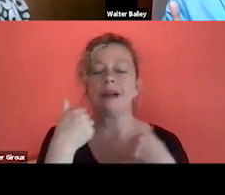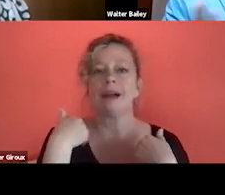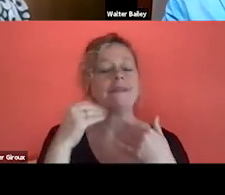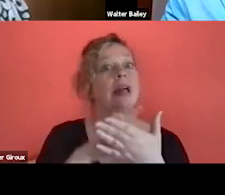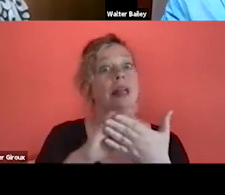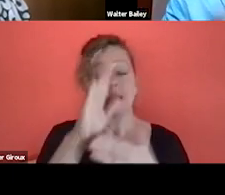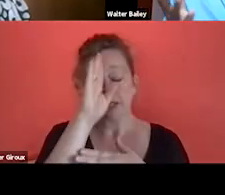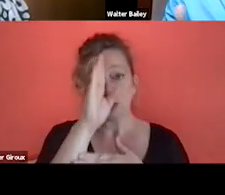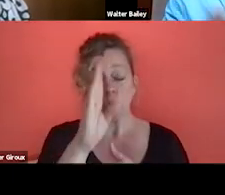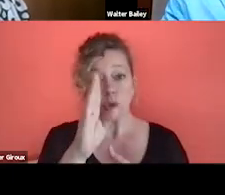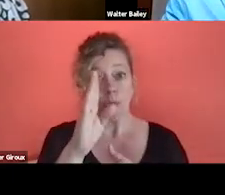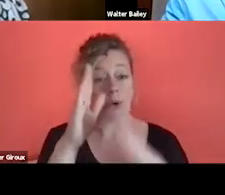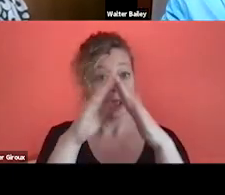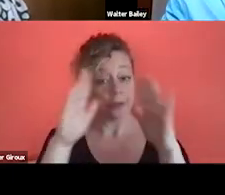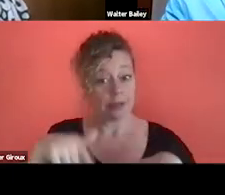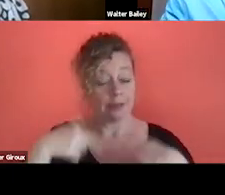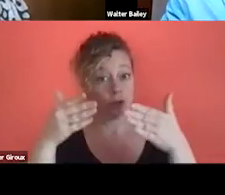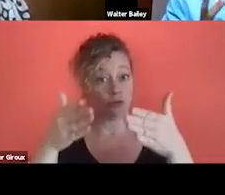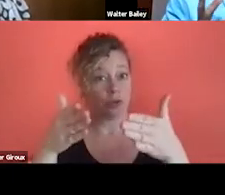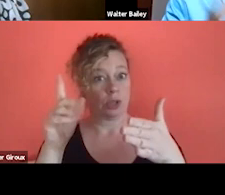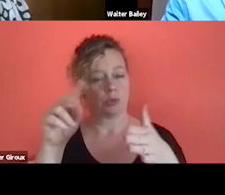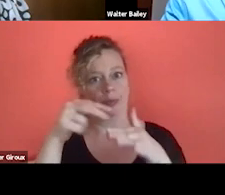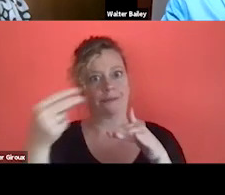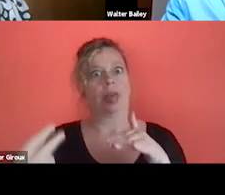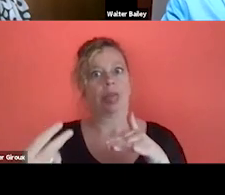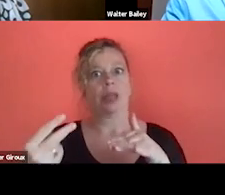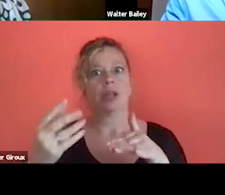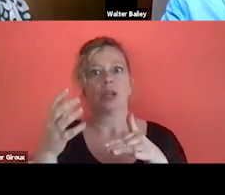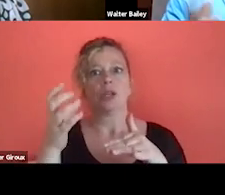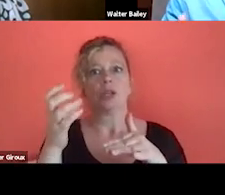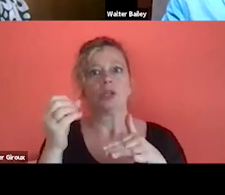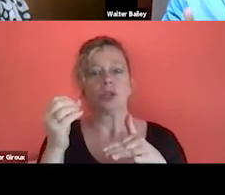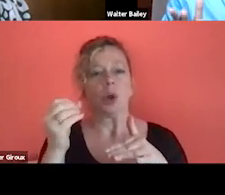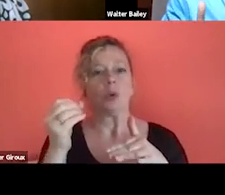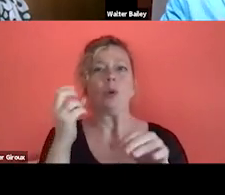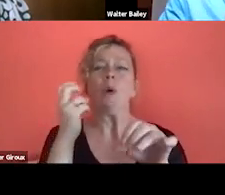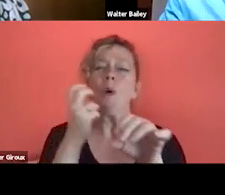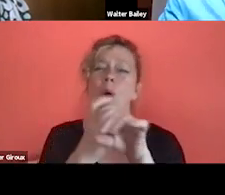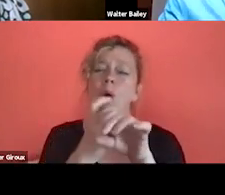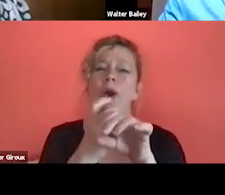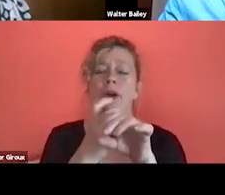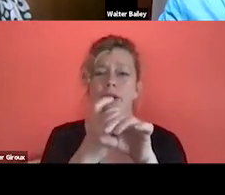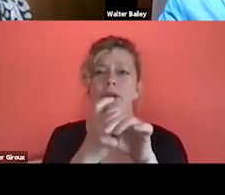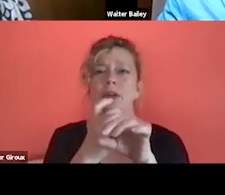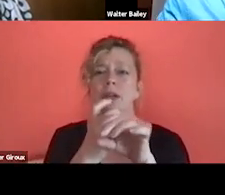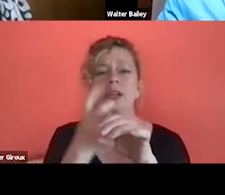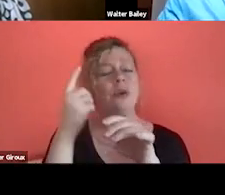que vivían en la calle, esos son los que se cayeron, y entonces fue muy duro. Así que fue como si el éxito que tuvimos